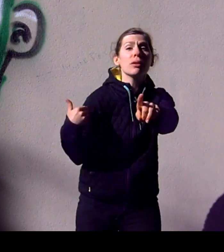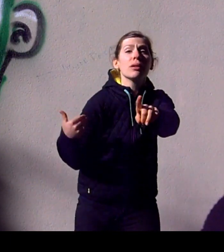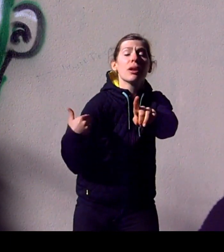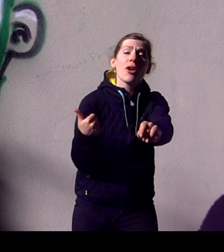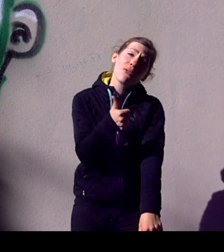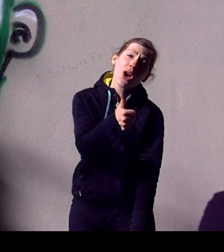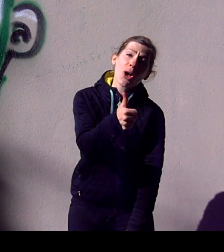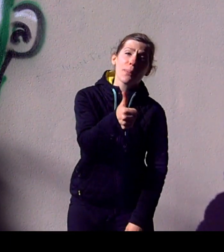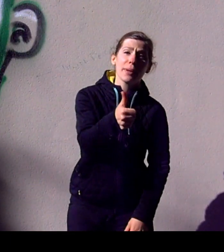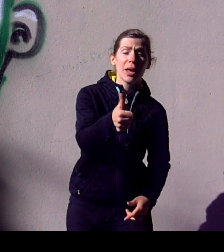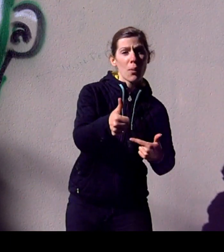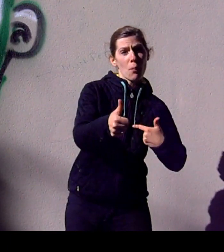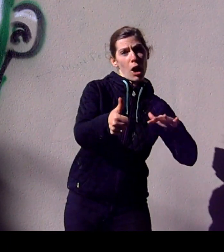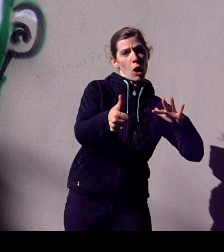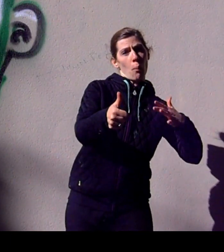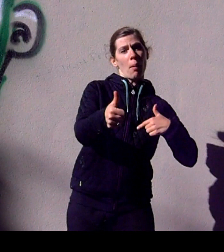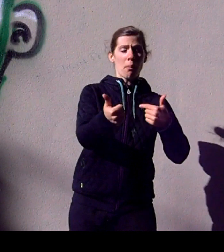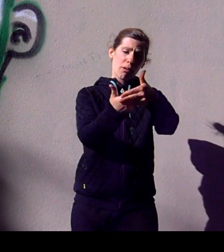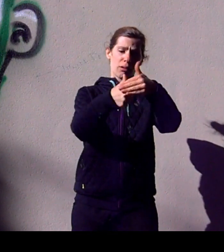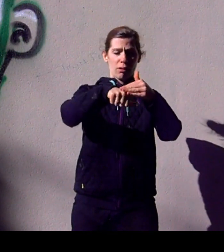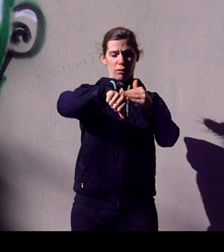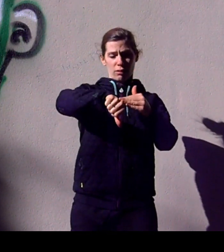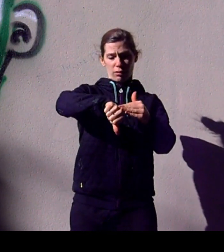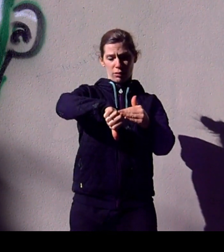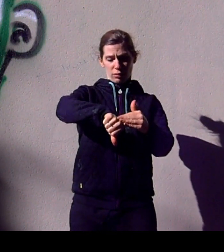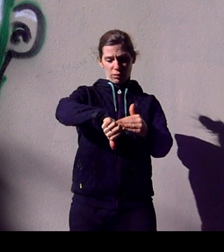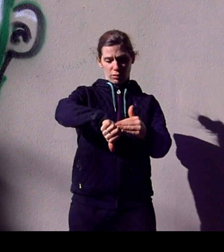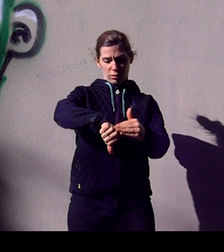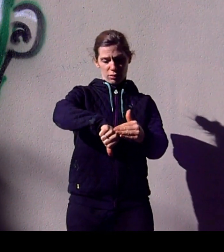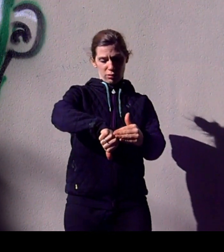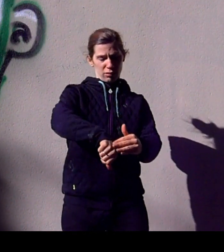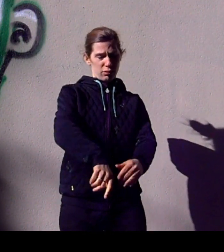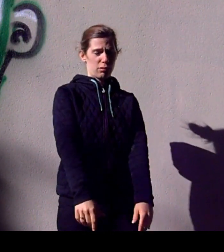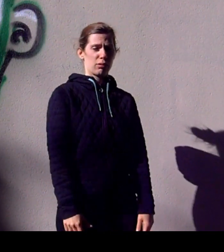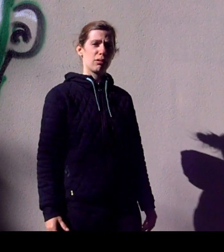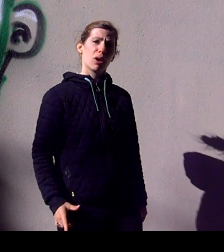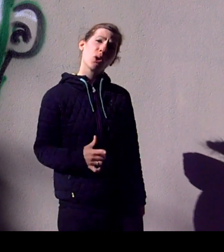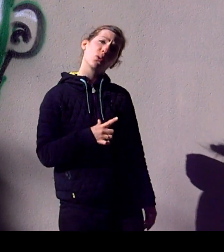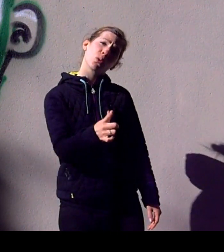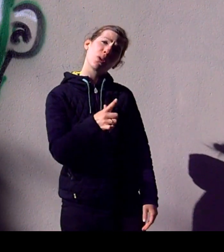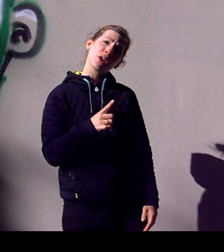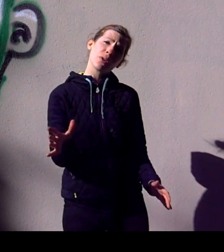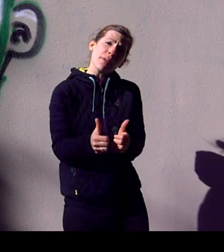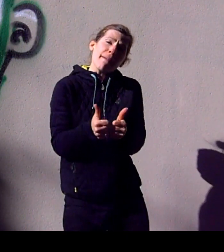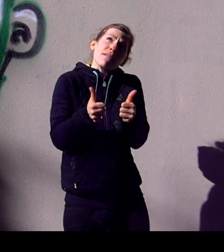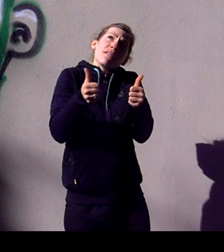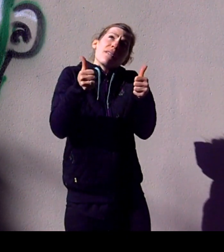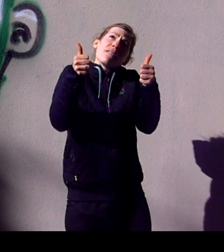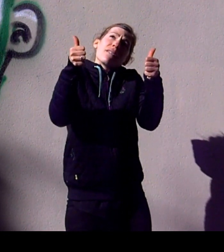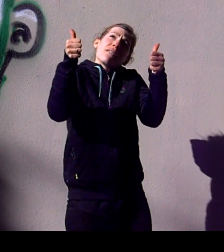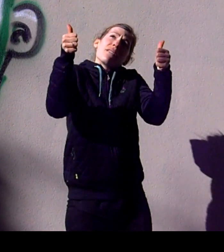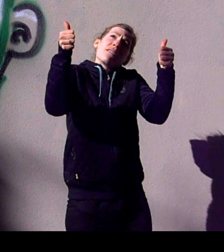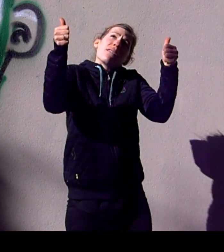Tu étais formidable, j'étais fort minable Nous étions formidables